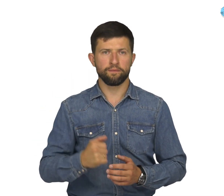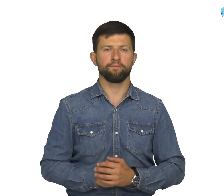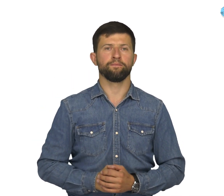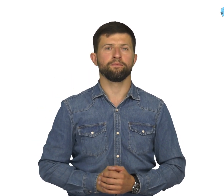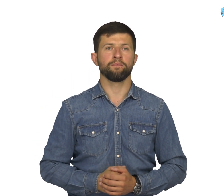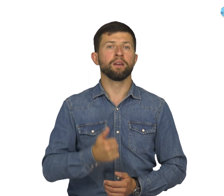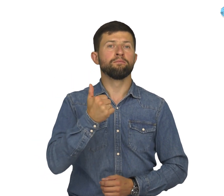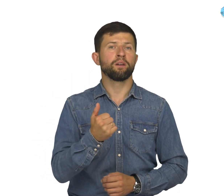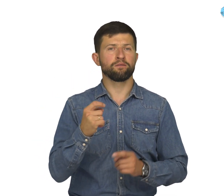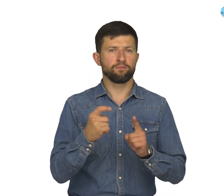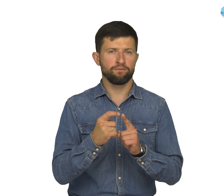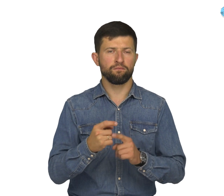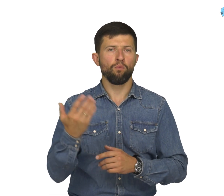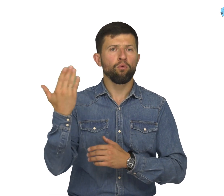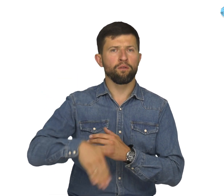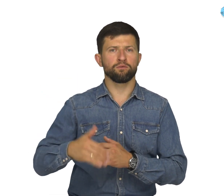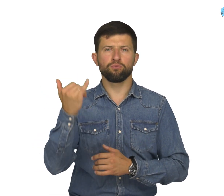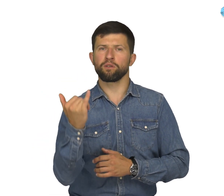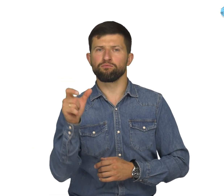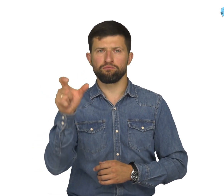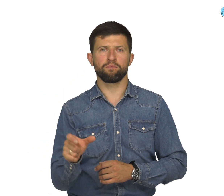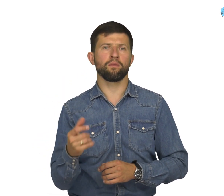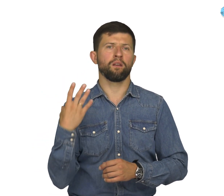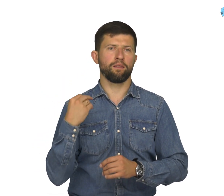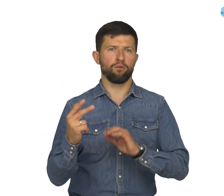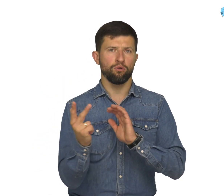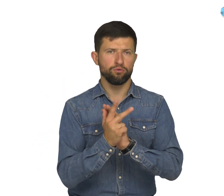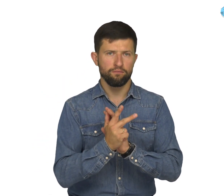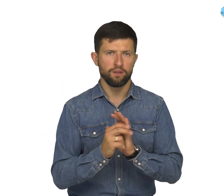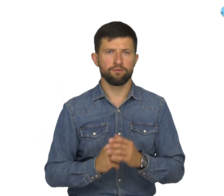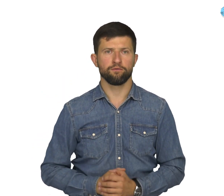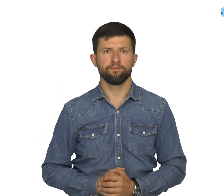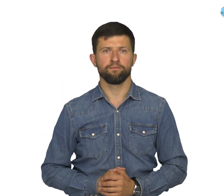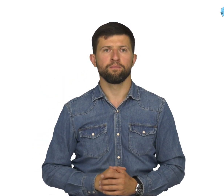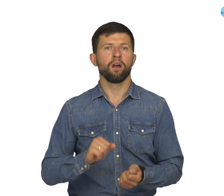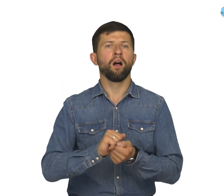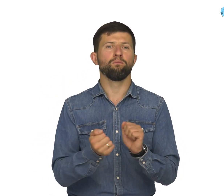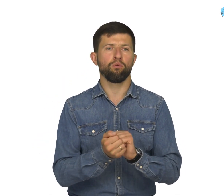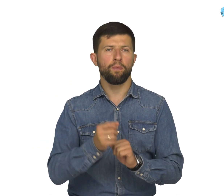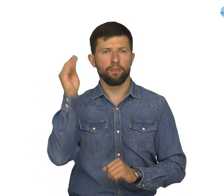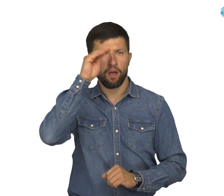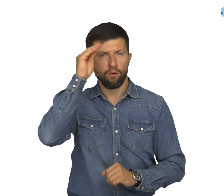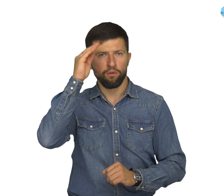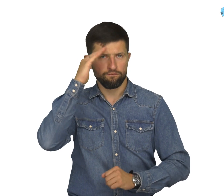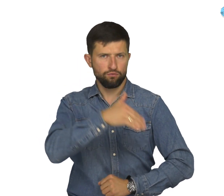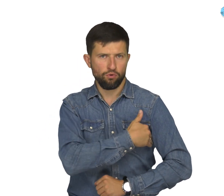pierwszym punkcie do ukończenia przez dziecko: lat 18 lub nauki w szkole,